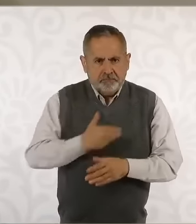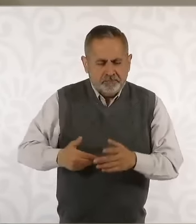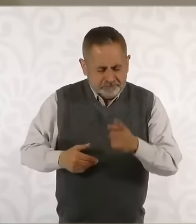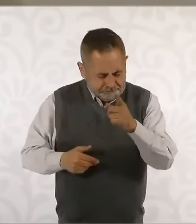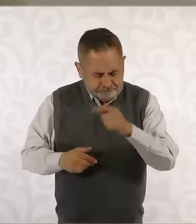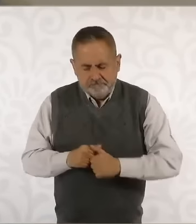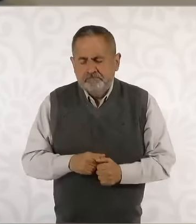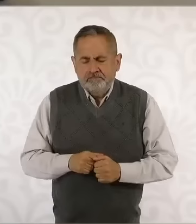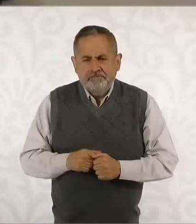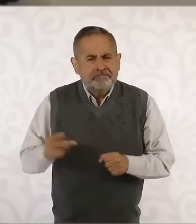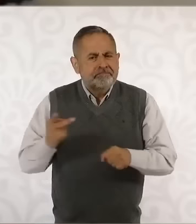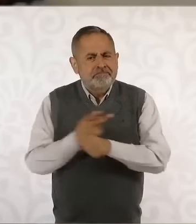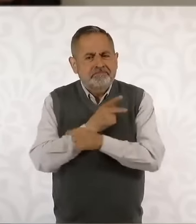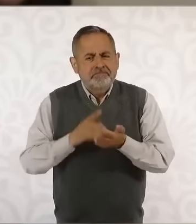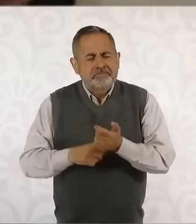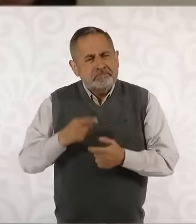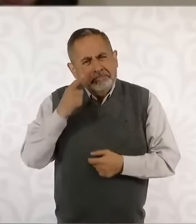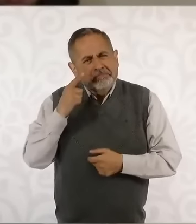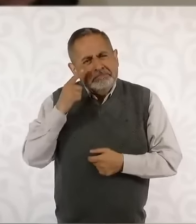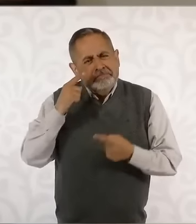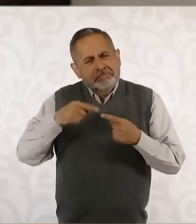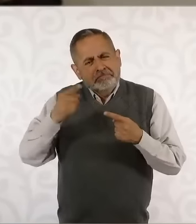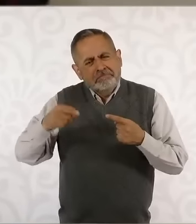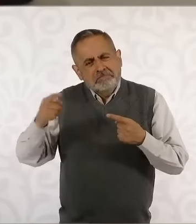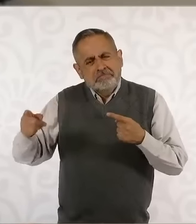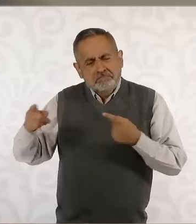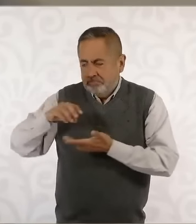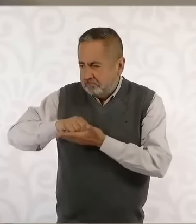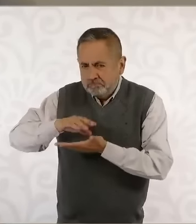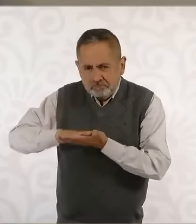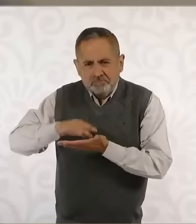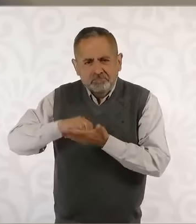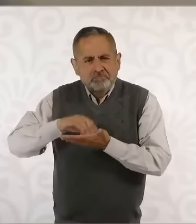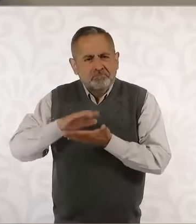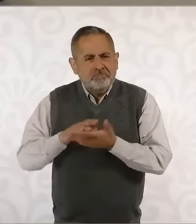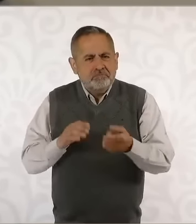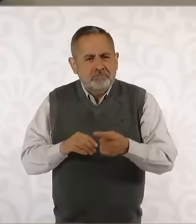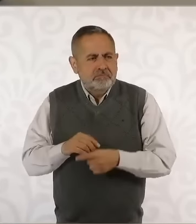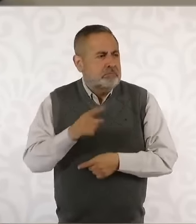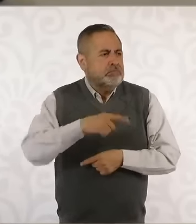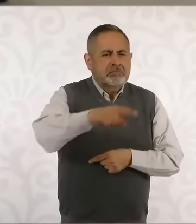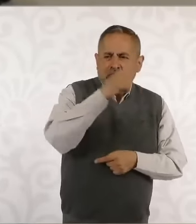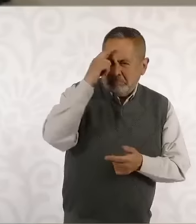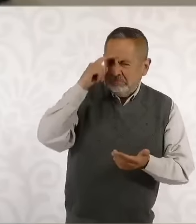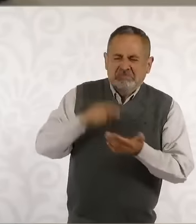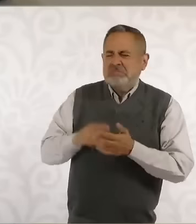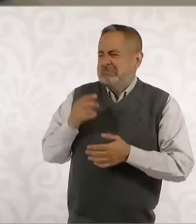desgraciadamente es sistemático aún documentada la agresión, no creer. A pesar de que existe video,